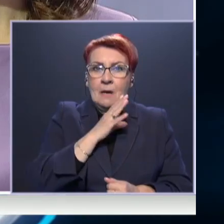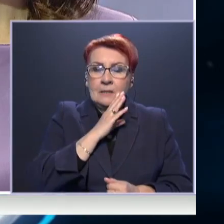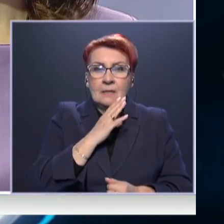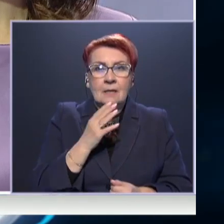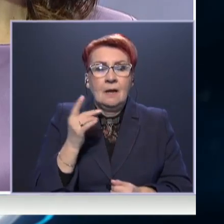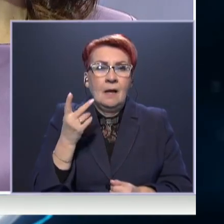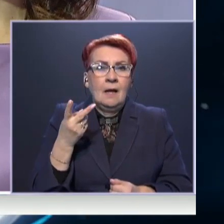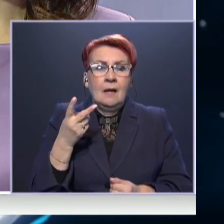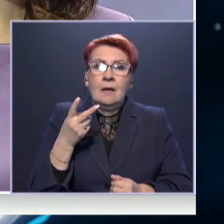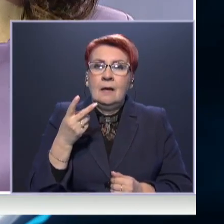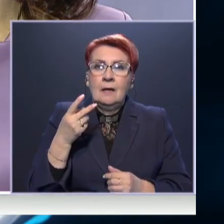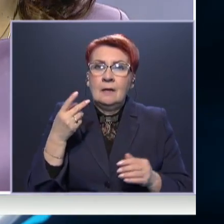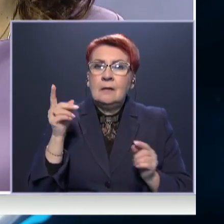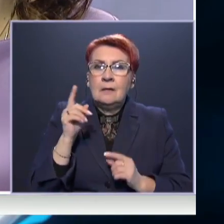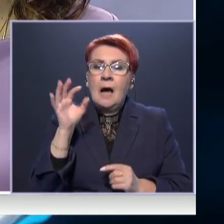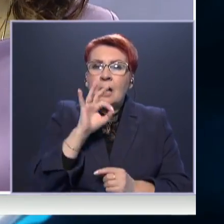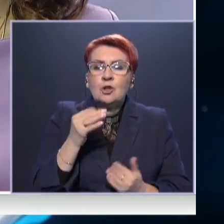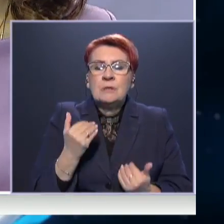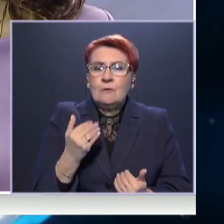для себя подчеркнуть И о чем задуматься на ваш